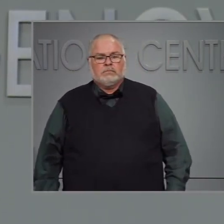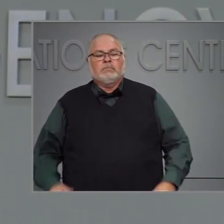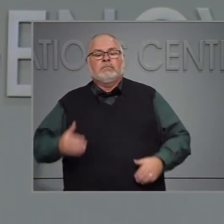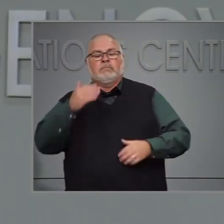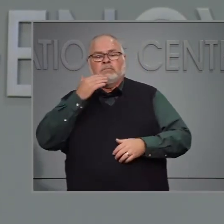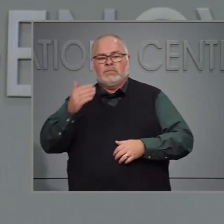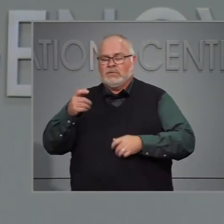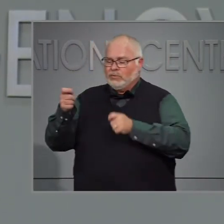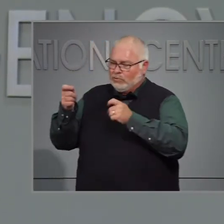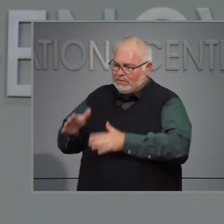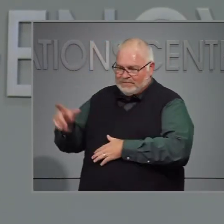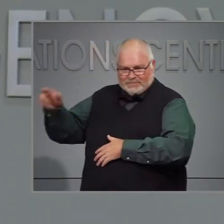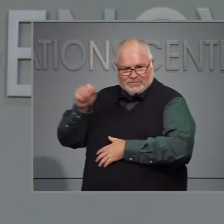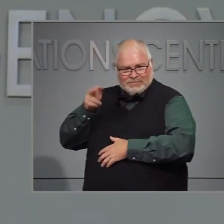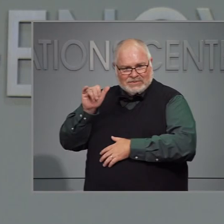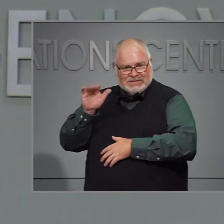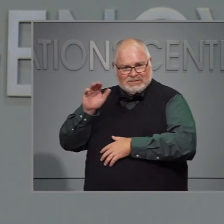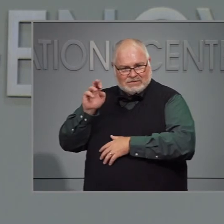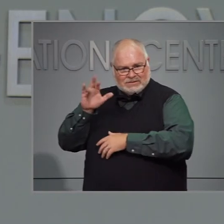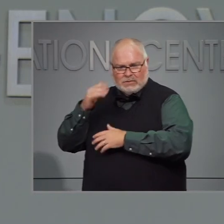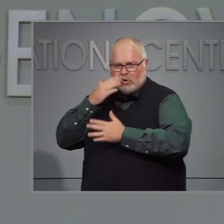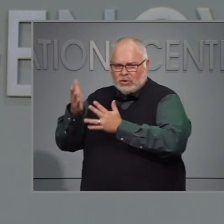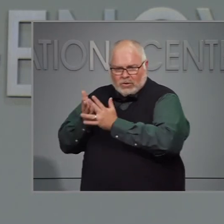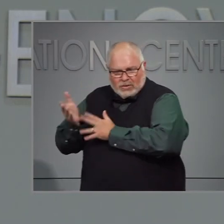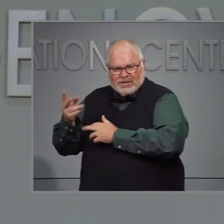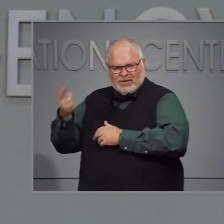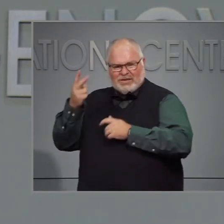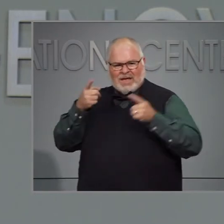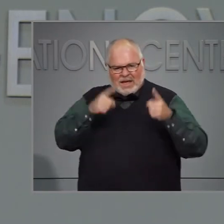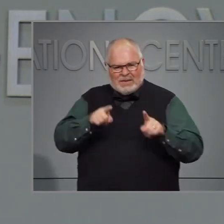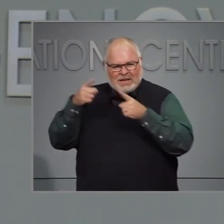Muchas gracias director, Gracias por Se del líder en estas dos